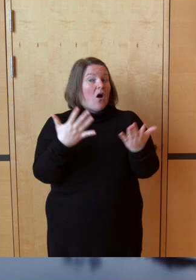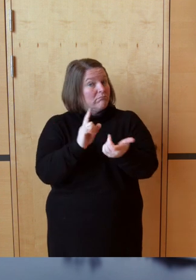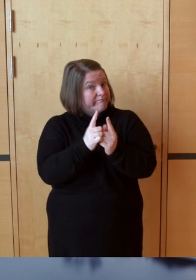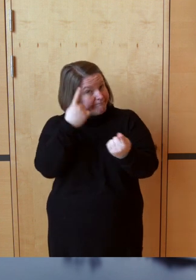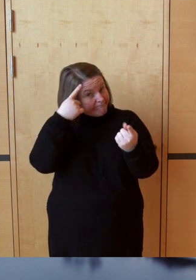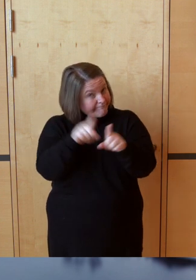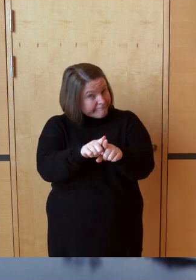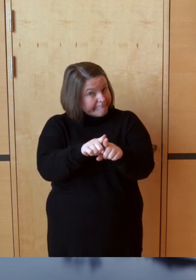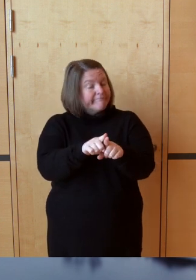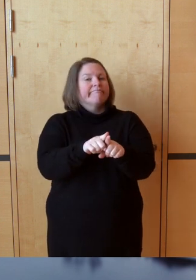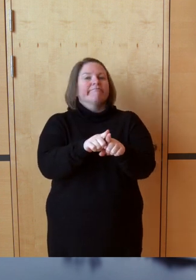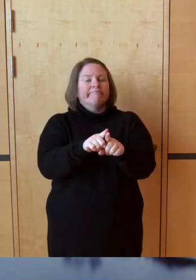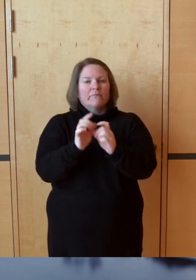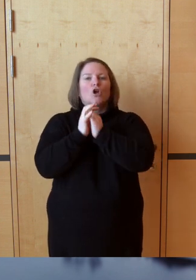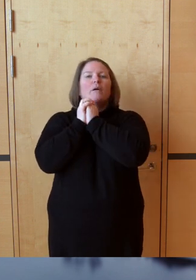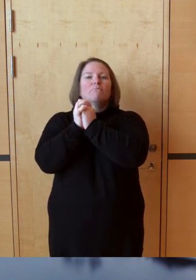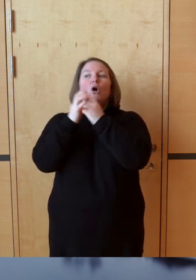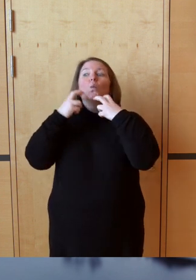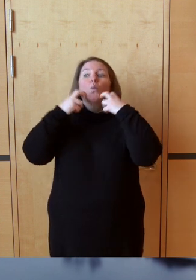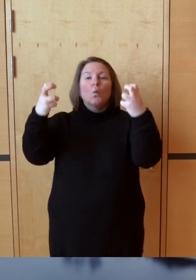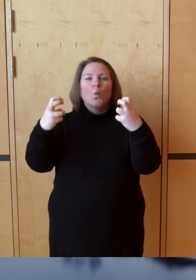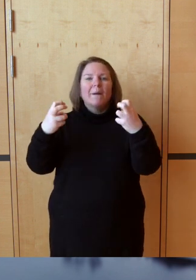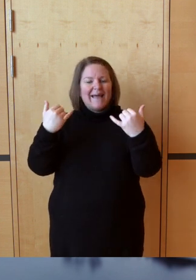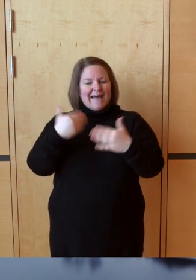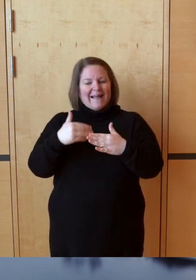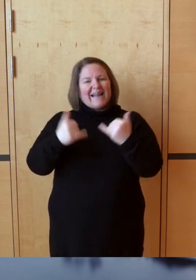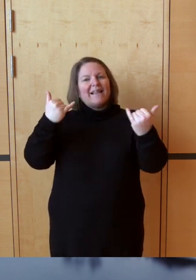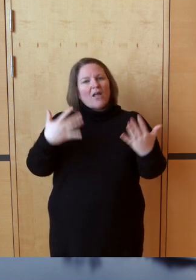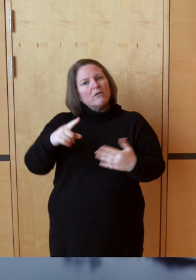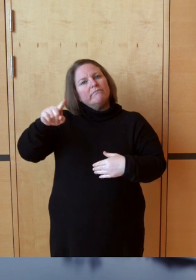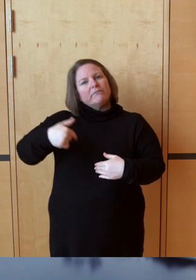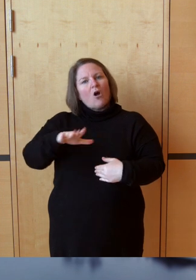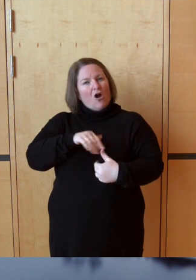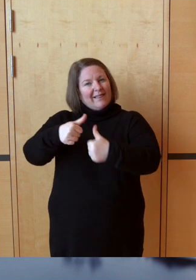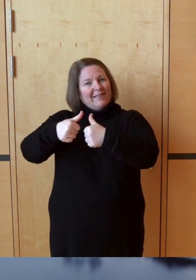Och Ben utrop kräver idag även Tillstånd att det handlar ju om ett redan